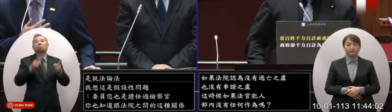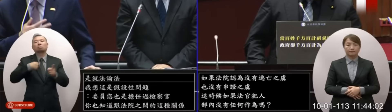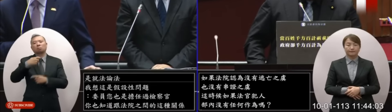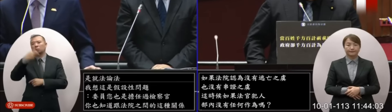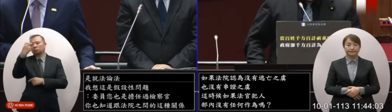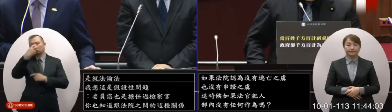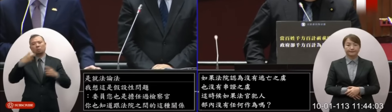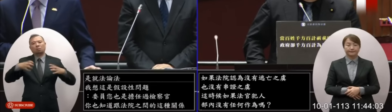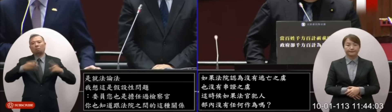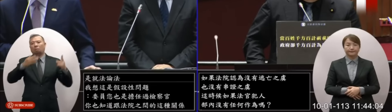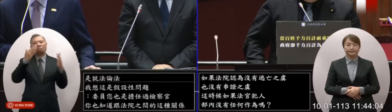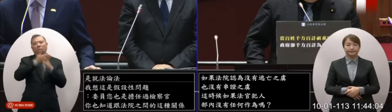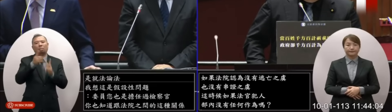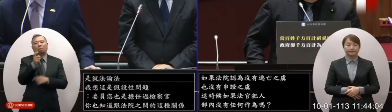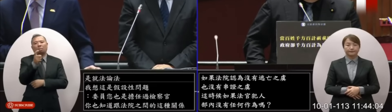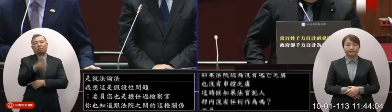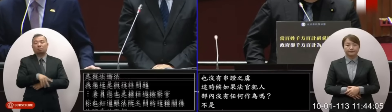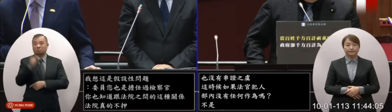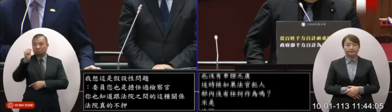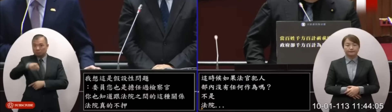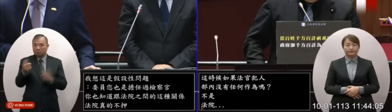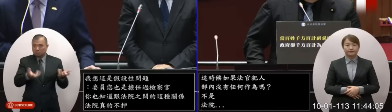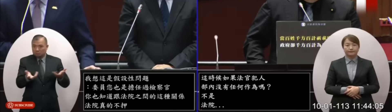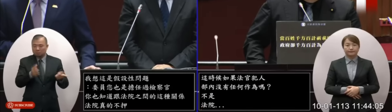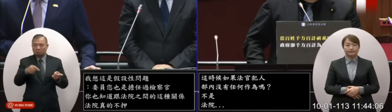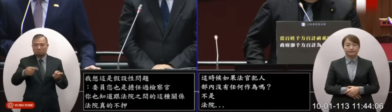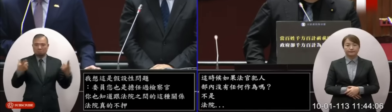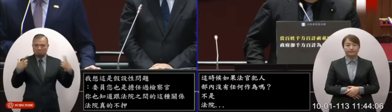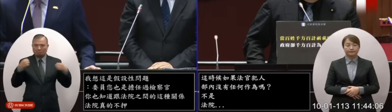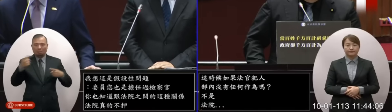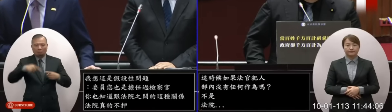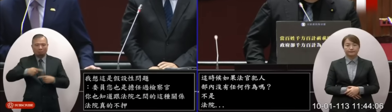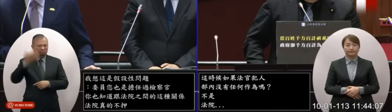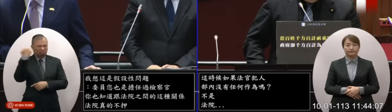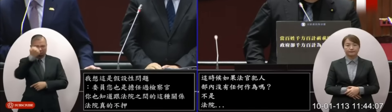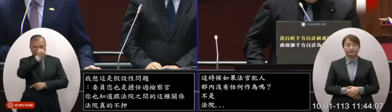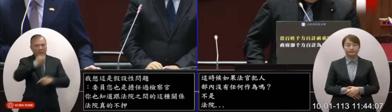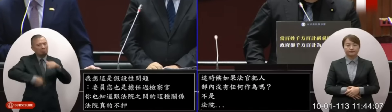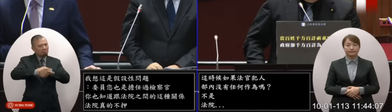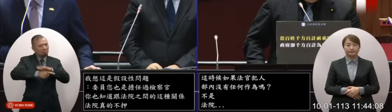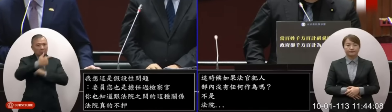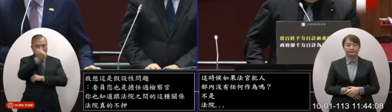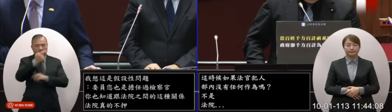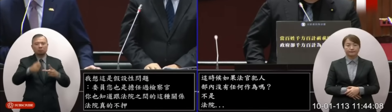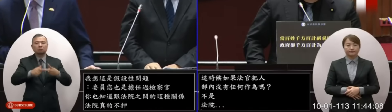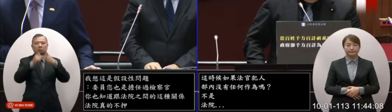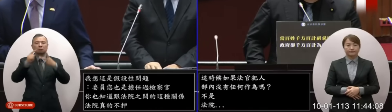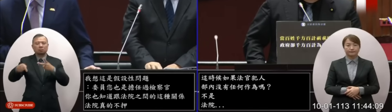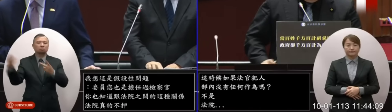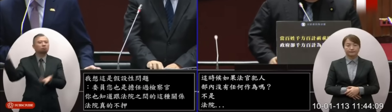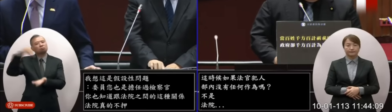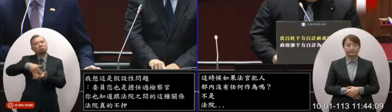這幾個案件 他除了是一個嚴重之罪之外 他都經過確定的審判 對很確定